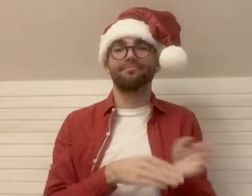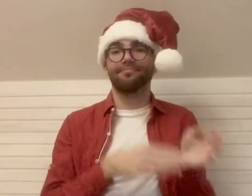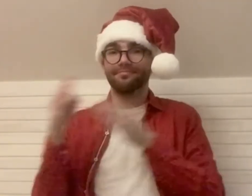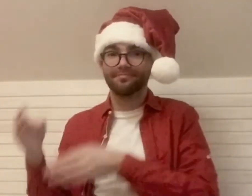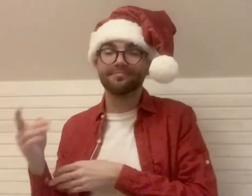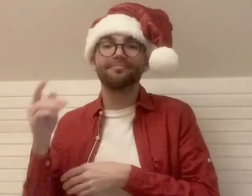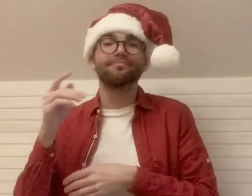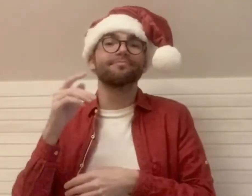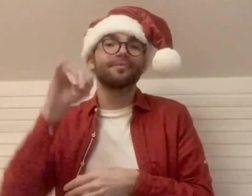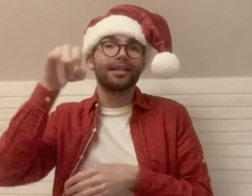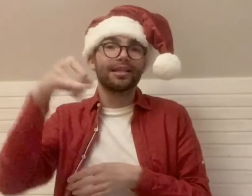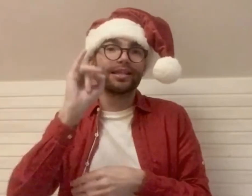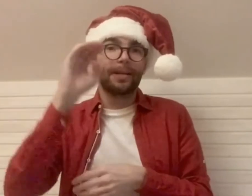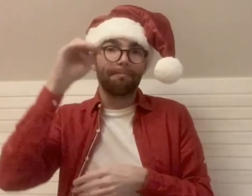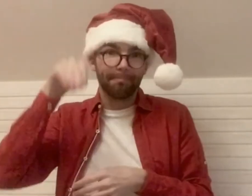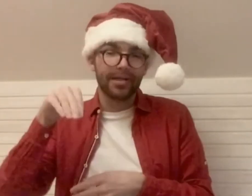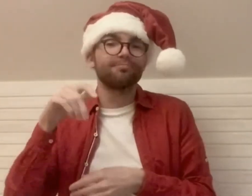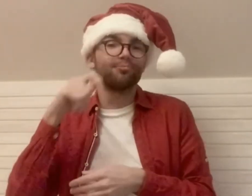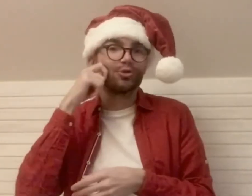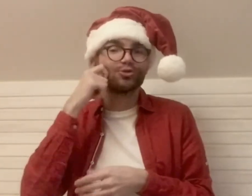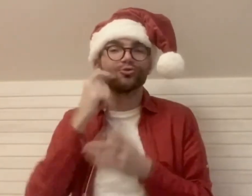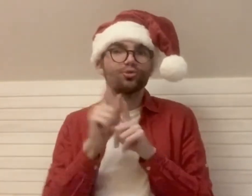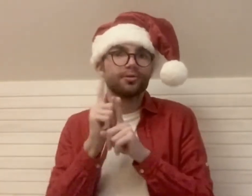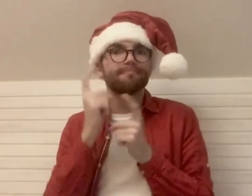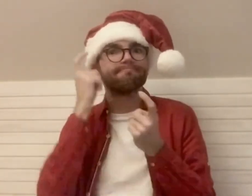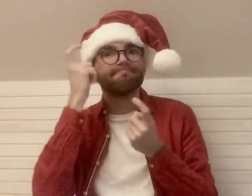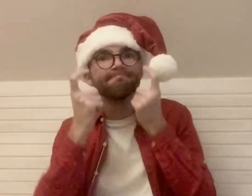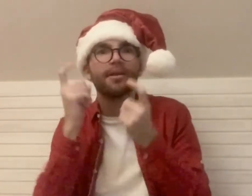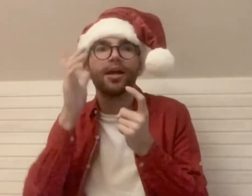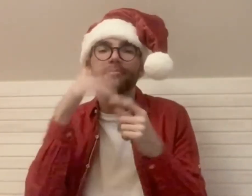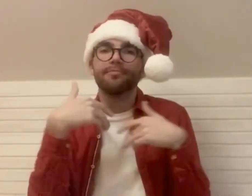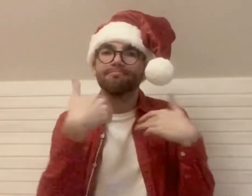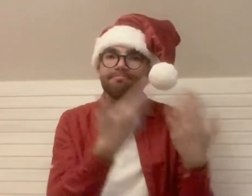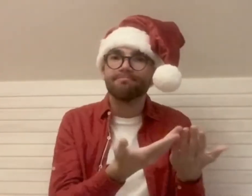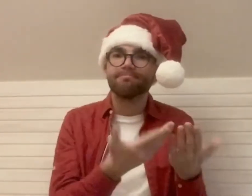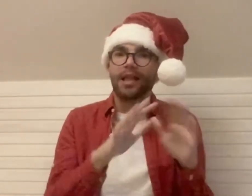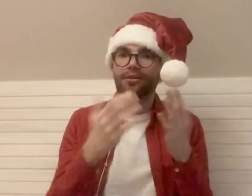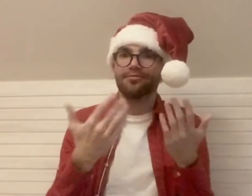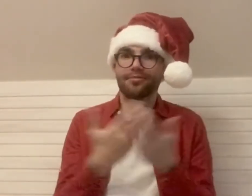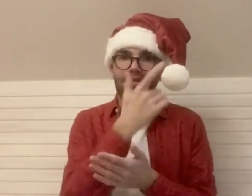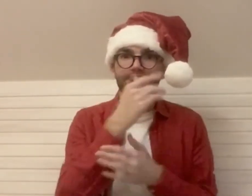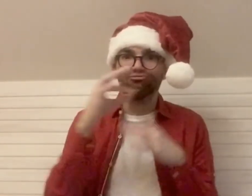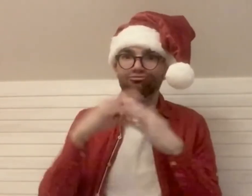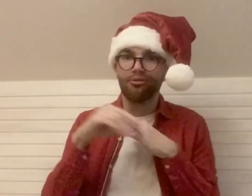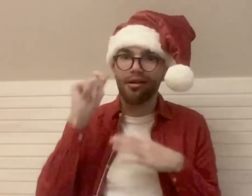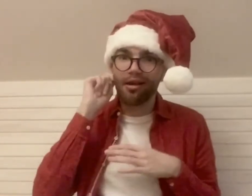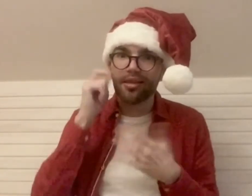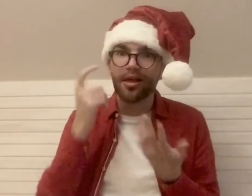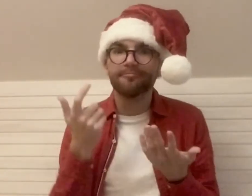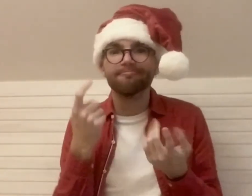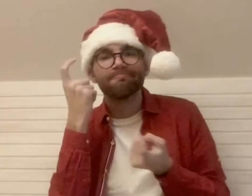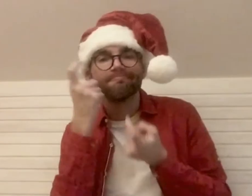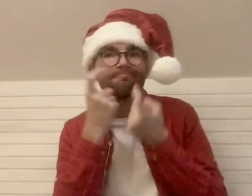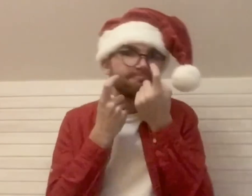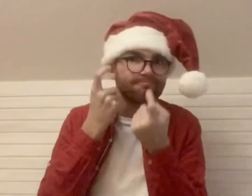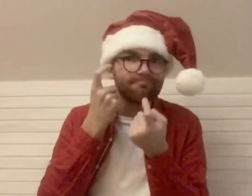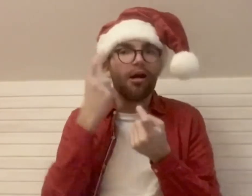Jim je tudi premišljeval, kaj bi podaril svoji ženi.